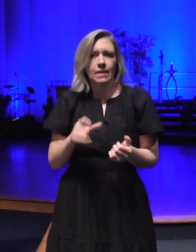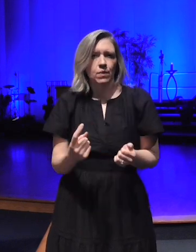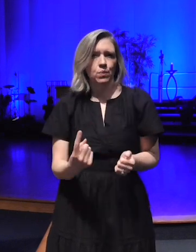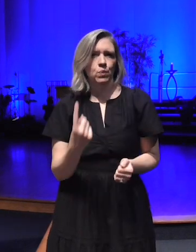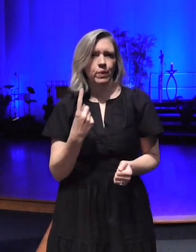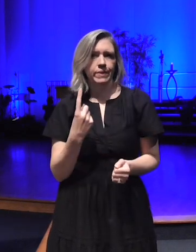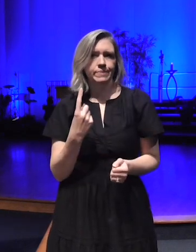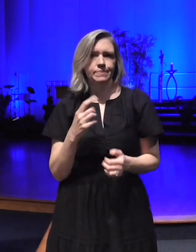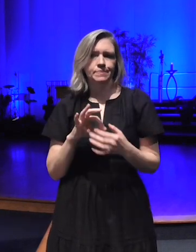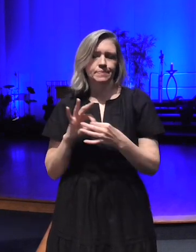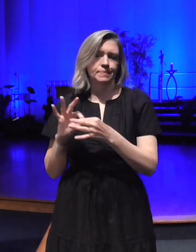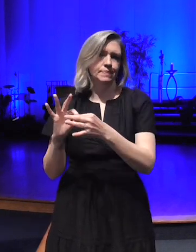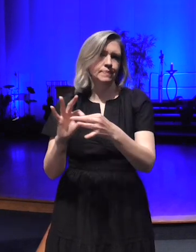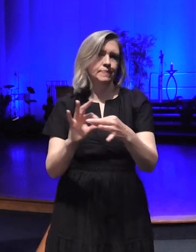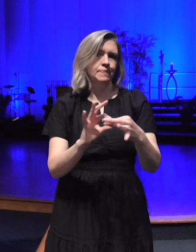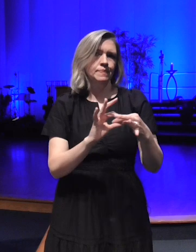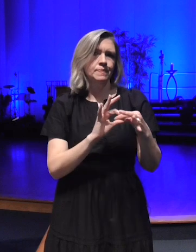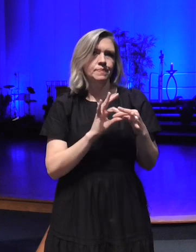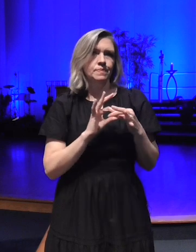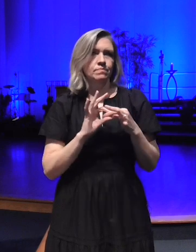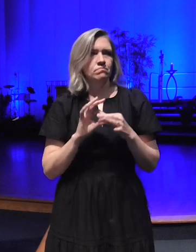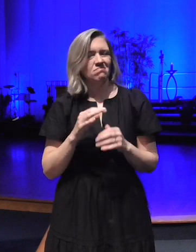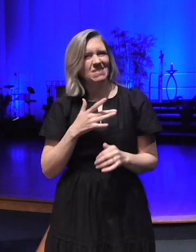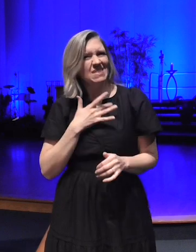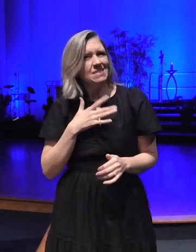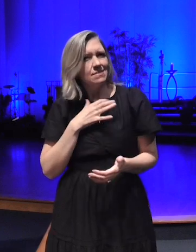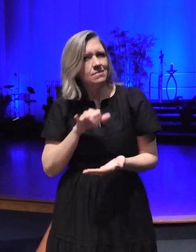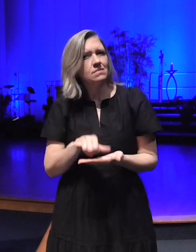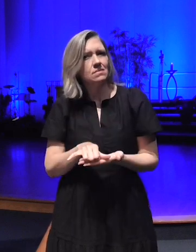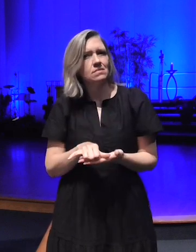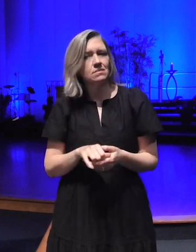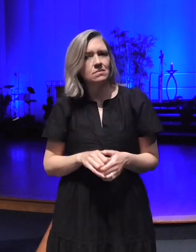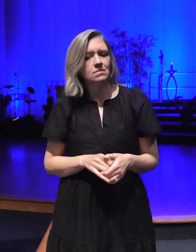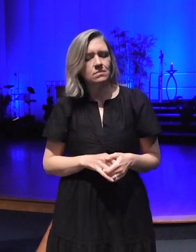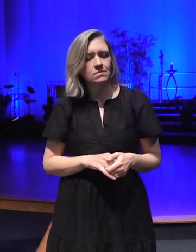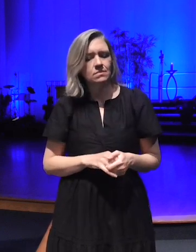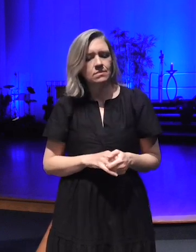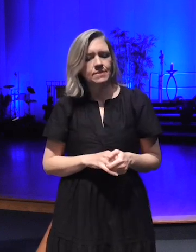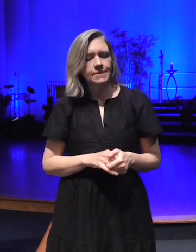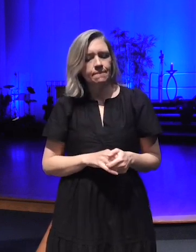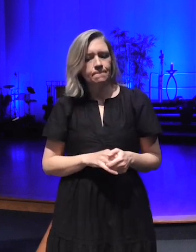cada uno de nosotros tiene un